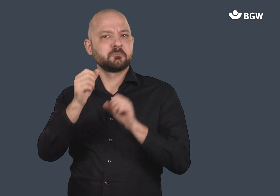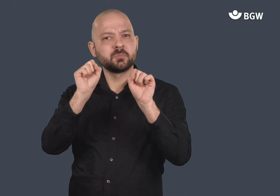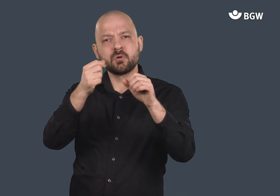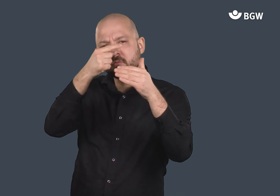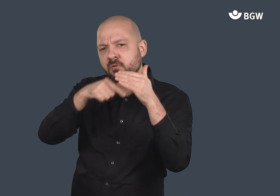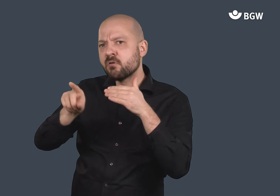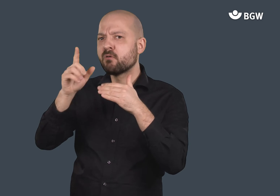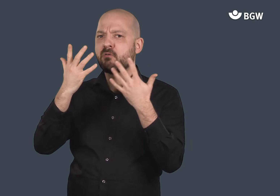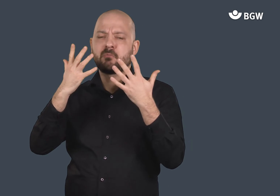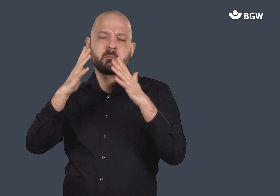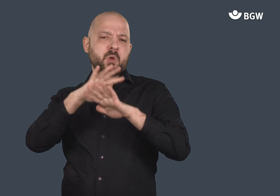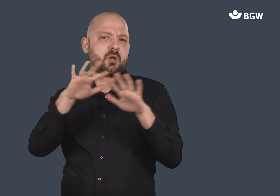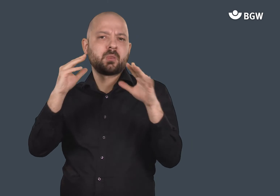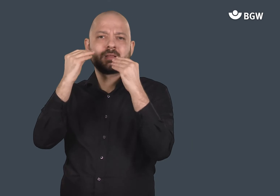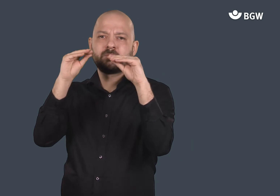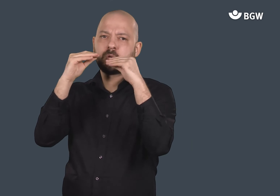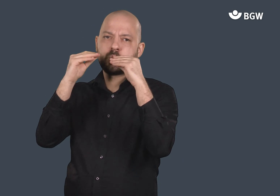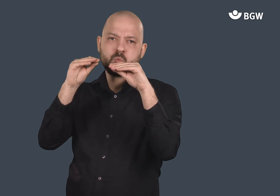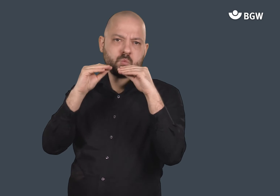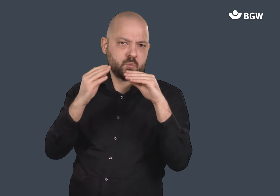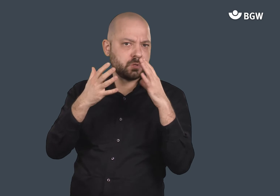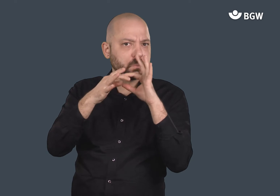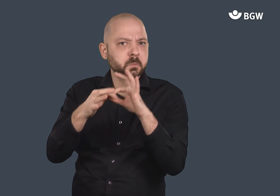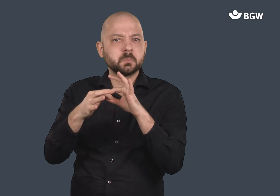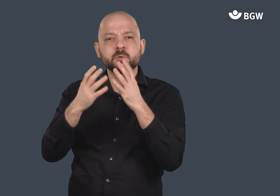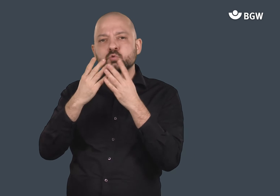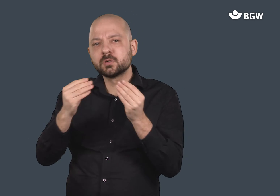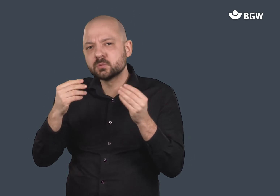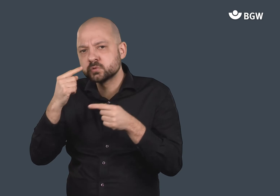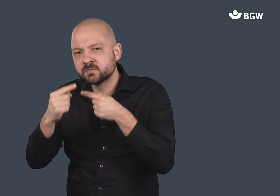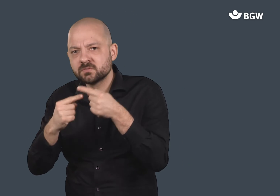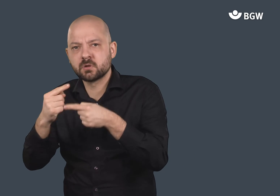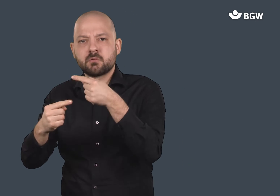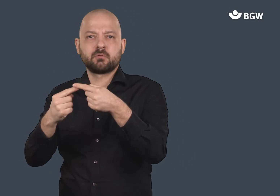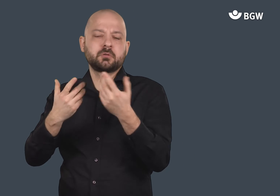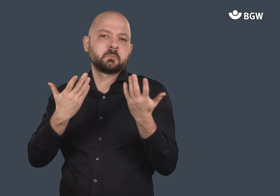finden Sie alle Informationen zum Schlichtungsverfahren.